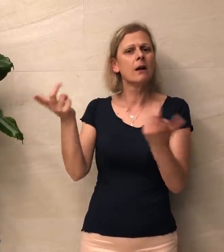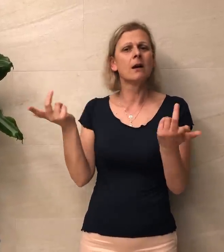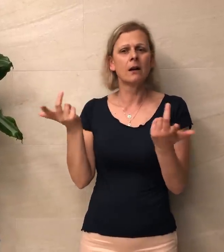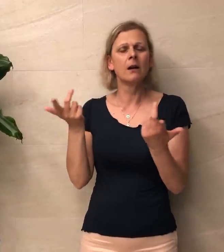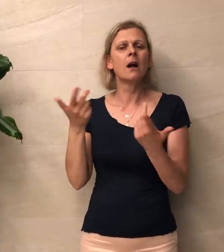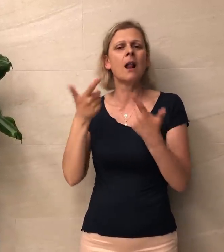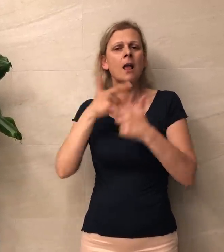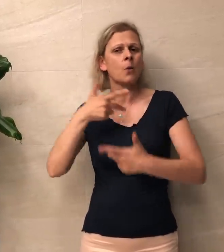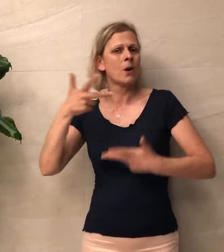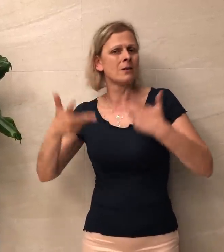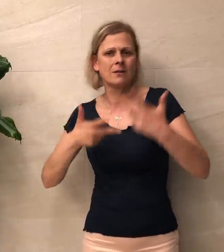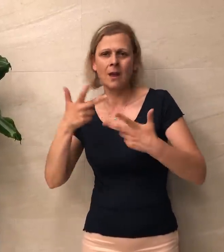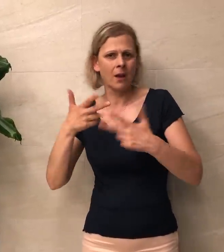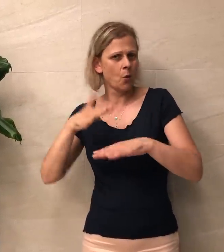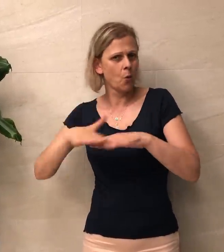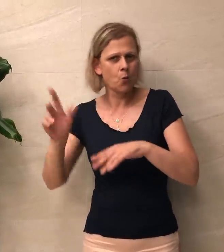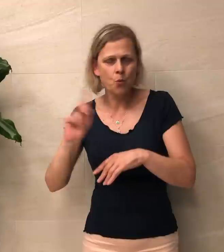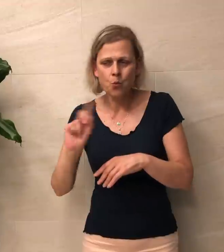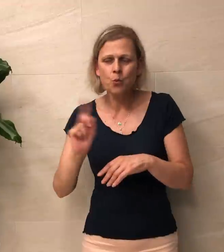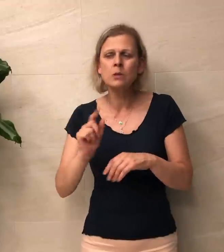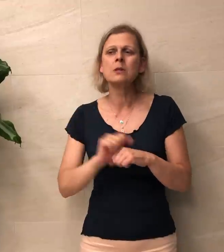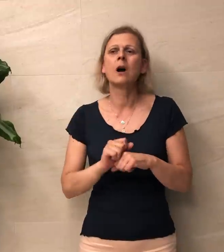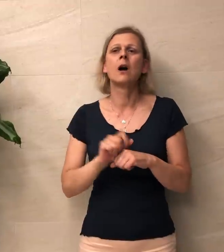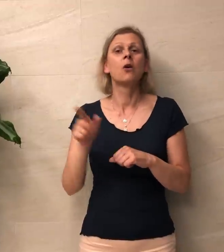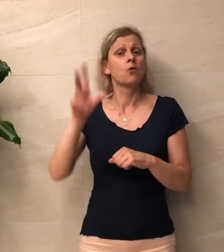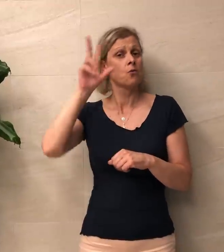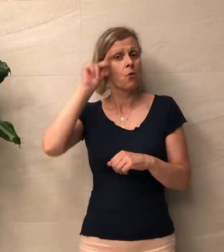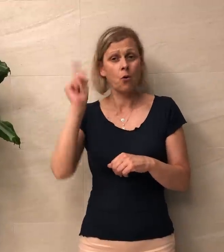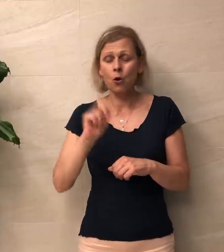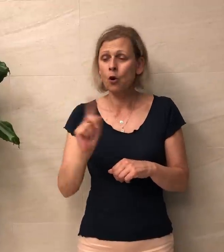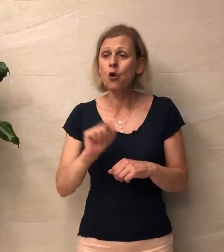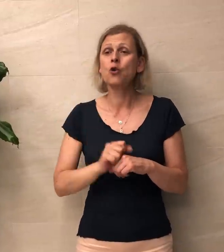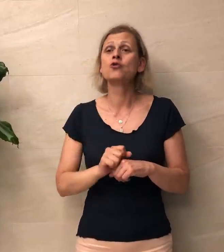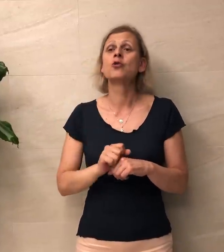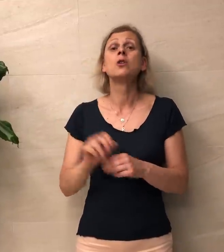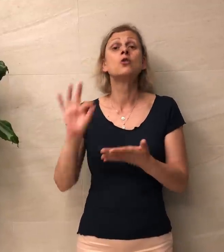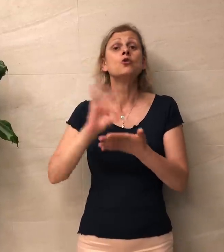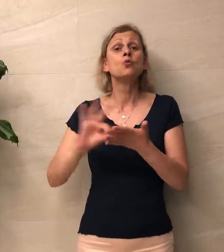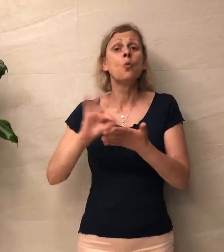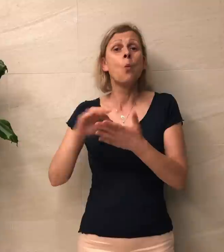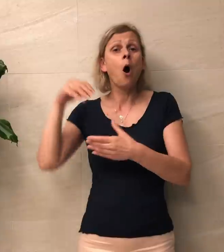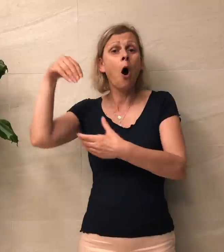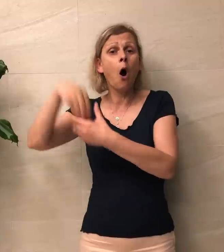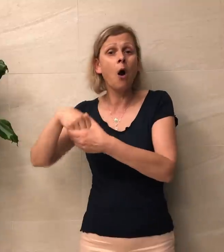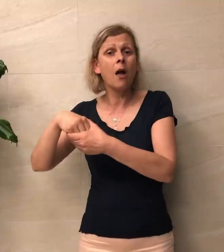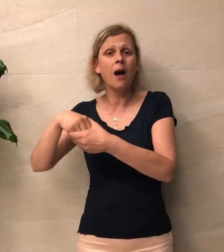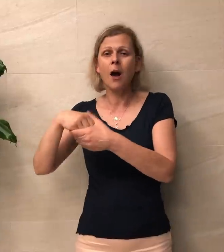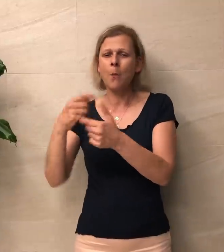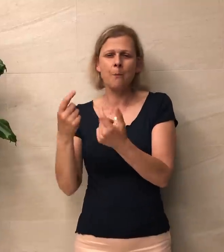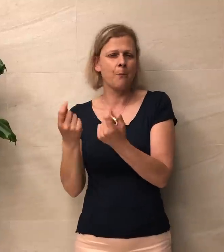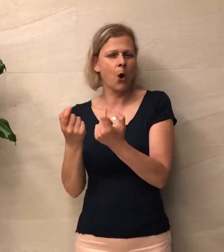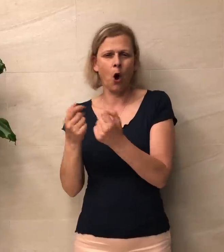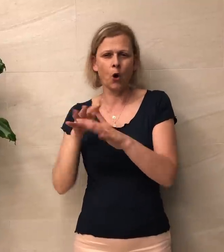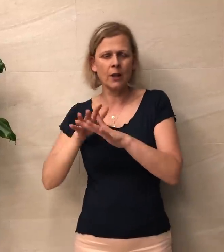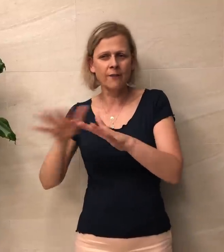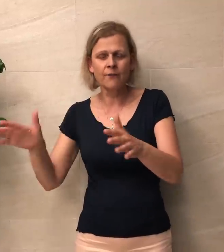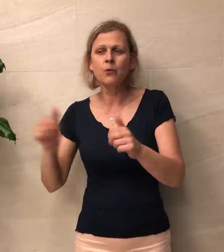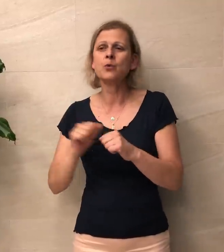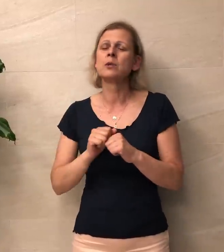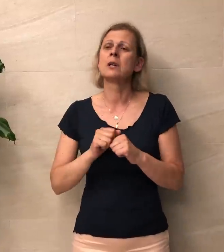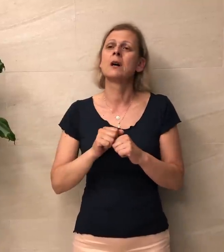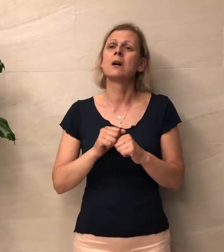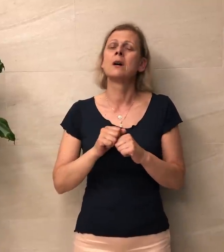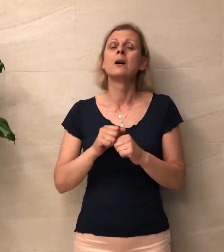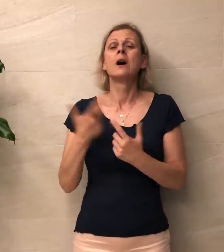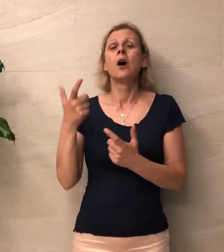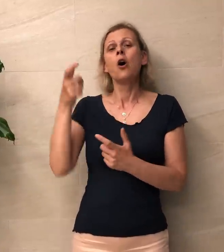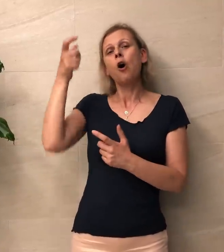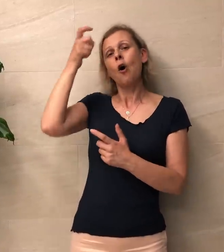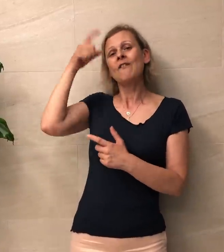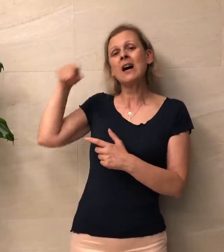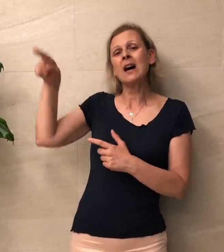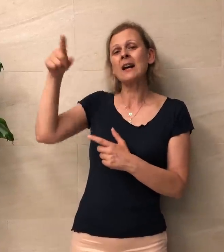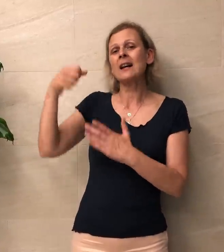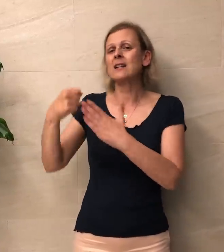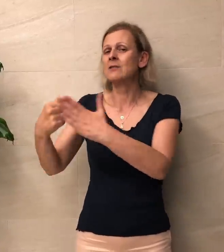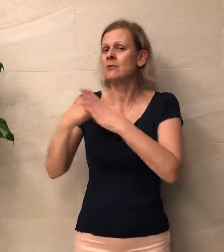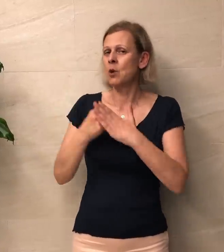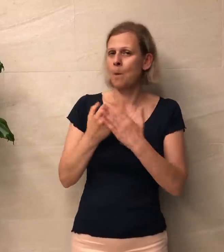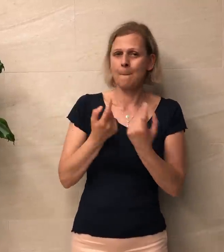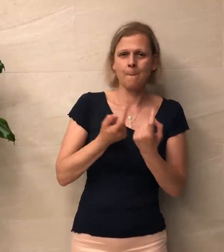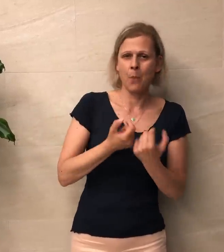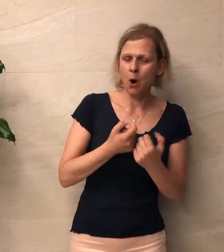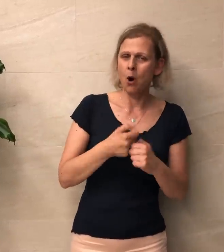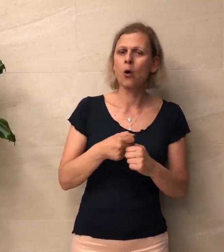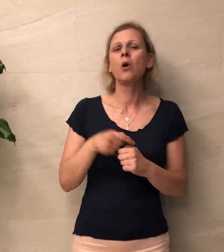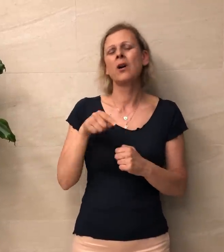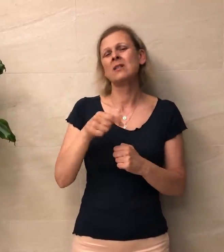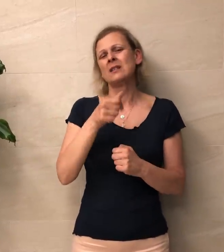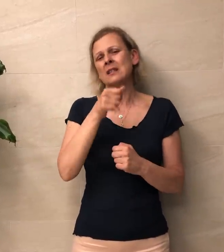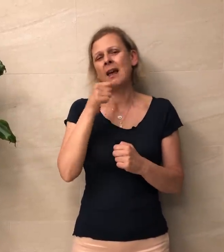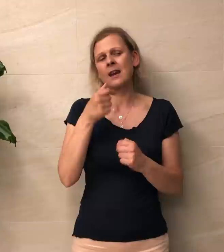impianto cocleare che non utilizzano la lingua dei segni, non la conoscono perché non è prevista nei programmi didattici e c’è poco sostegno da parte dei Governi.